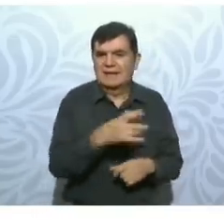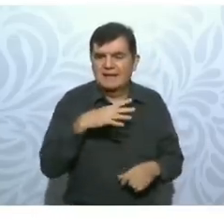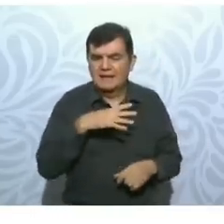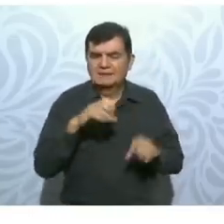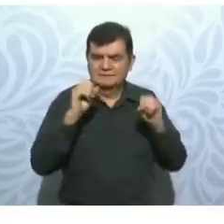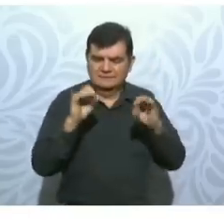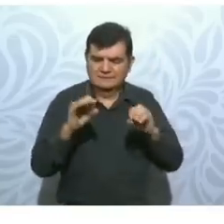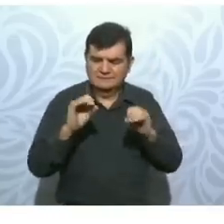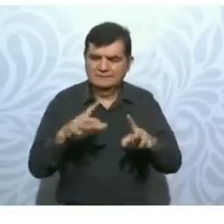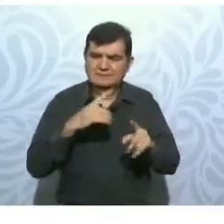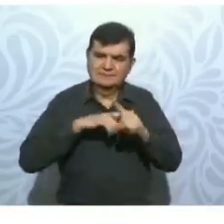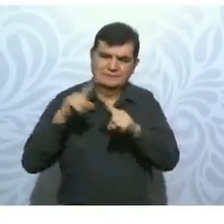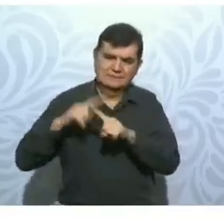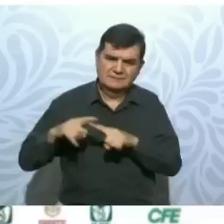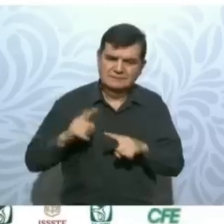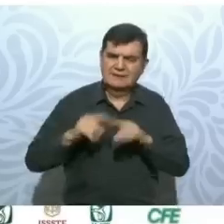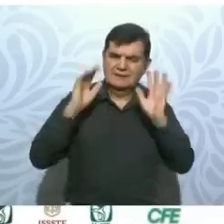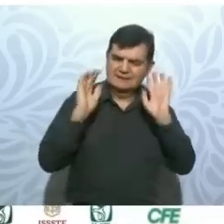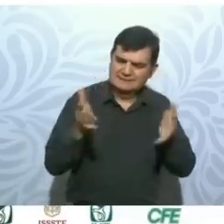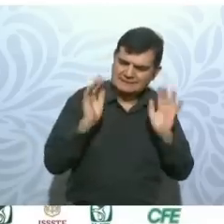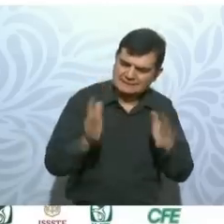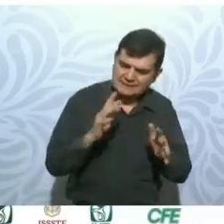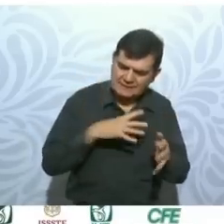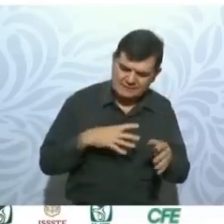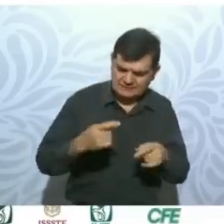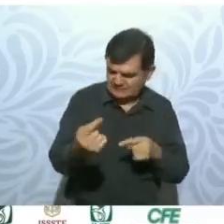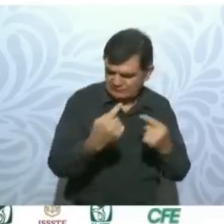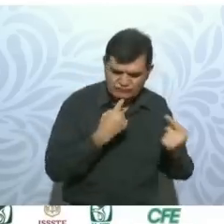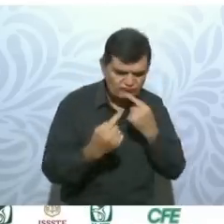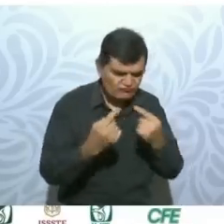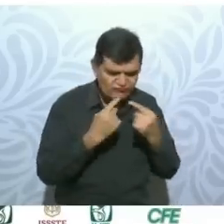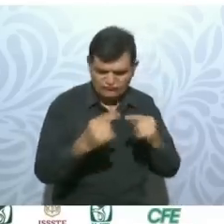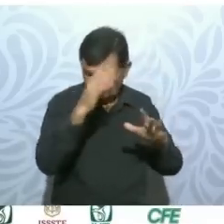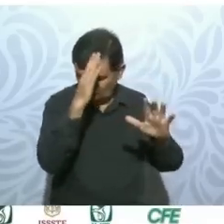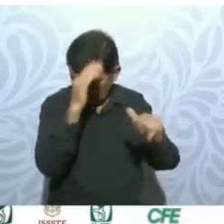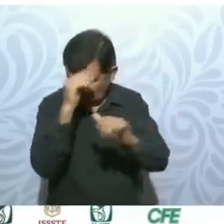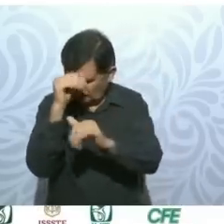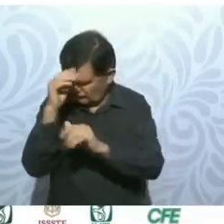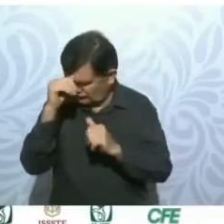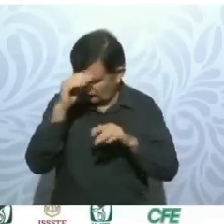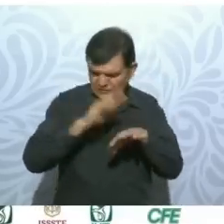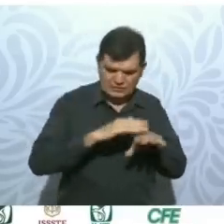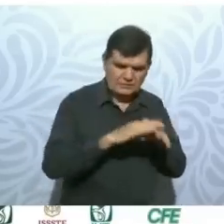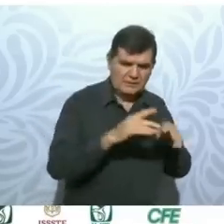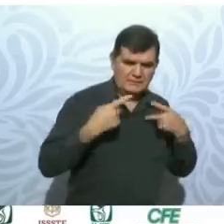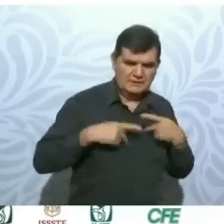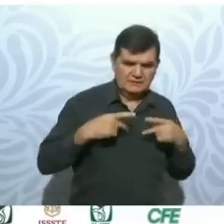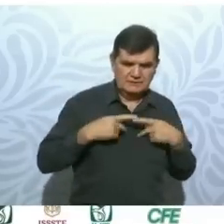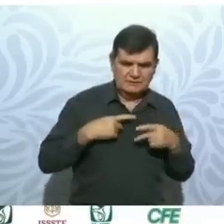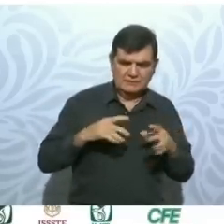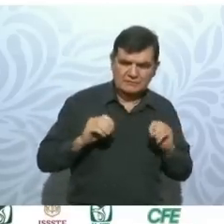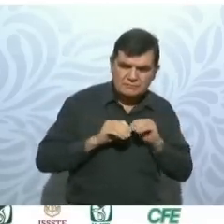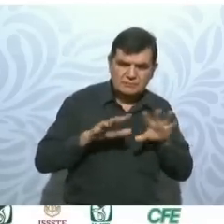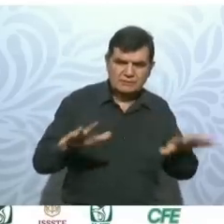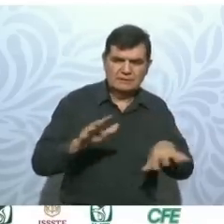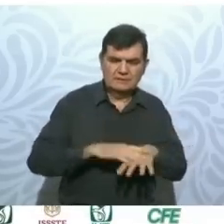cuales ya nos hemos estado poniendo de acuerdo en el despliegue de personal elegimos para esta tarea